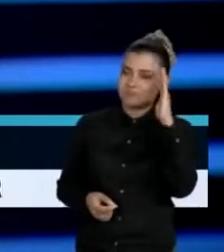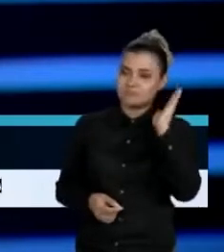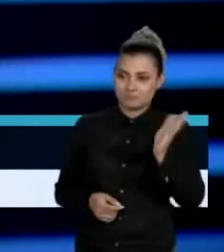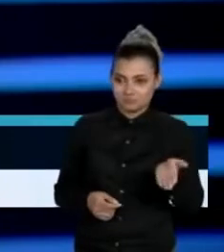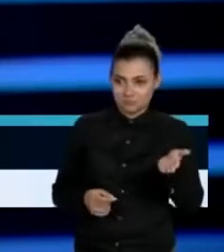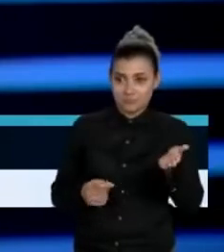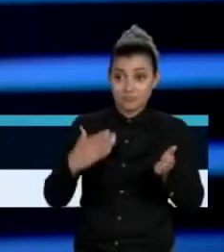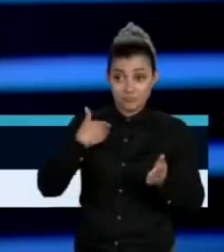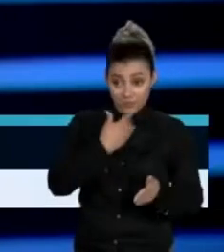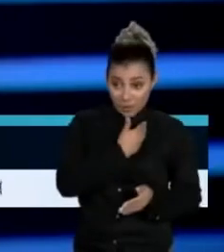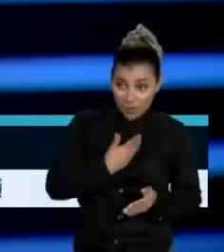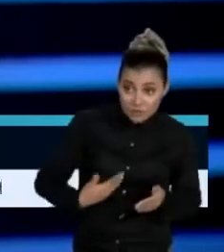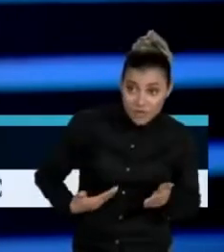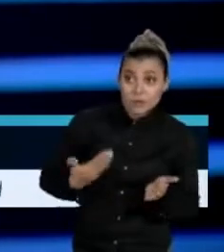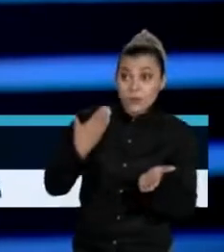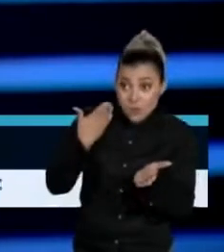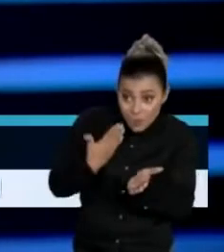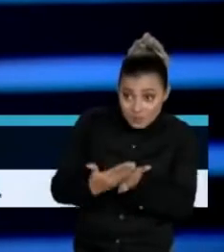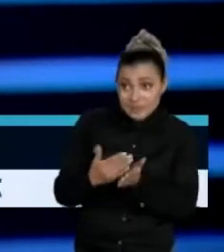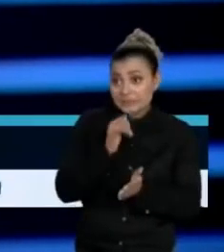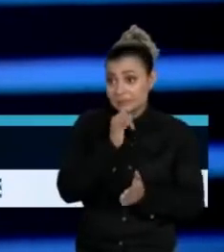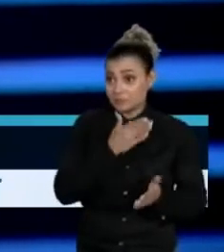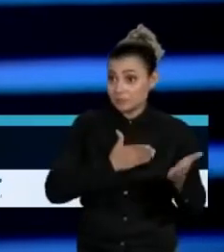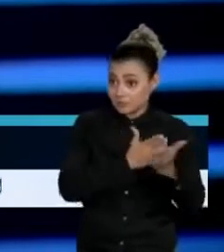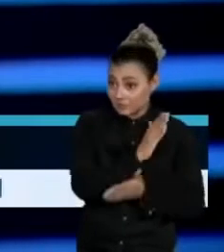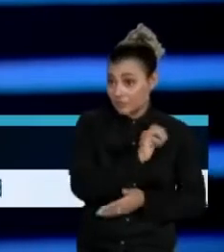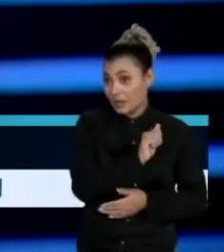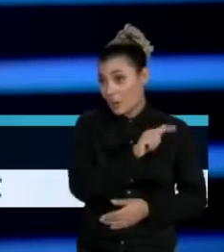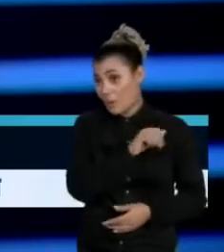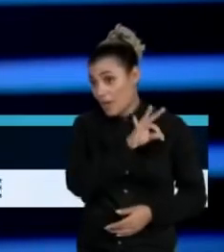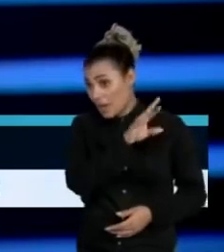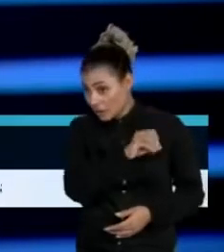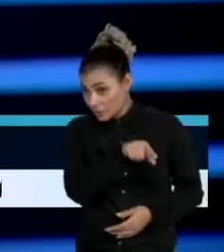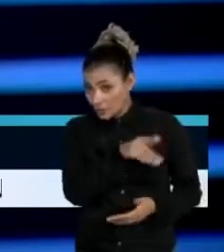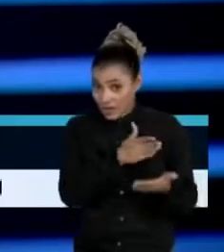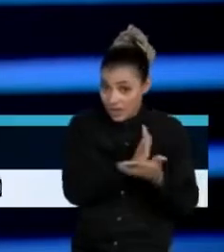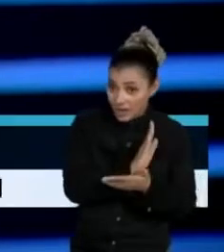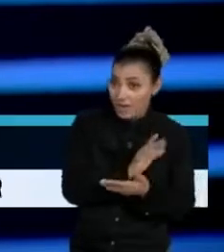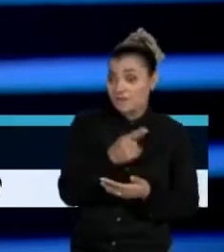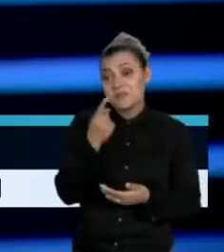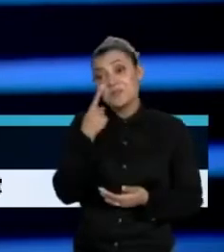governo começar caso ganhou berto e cristina qual será o papel de cada um